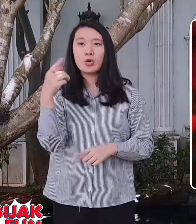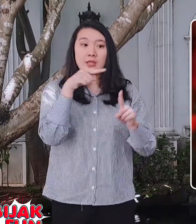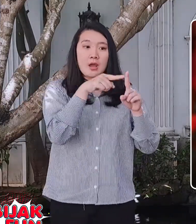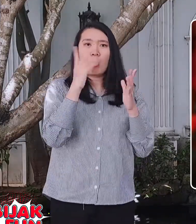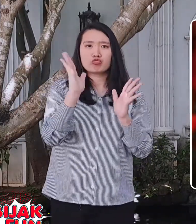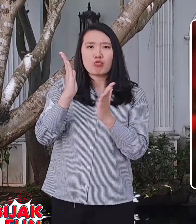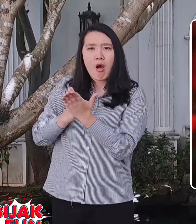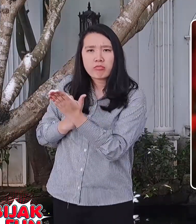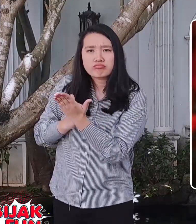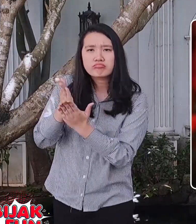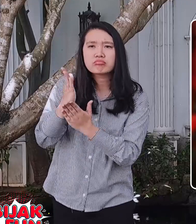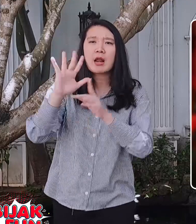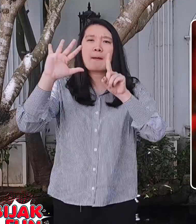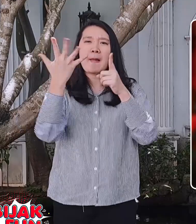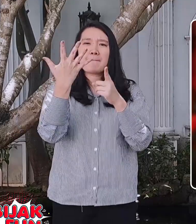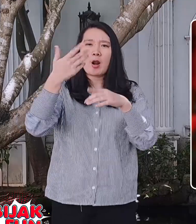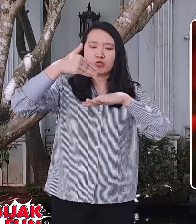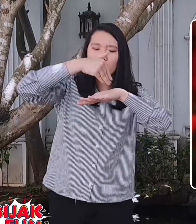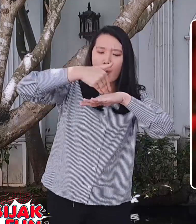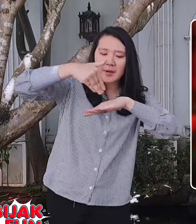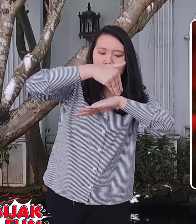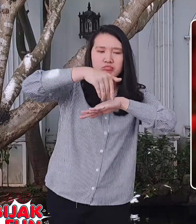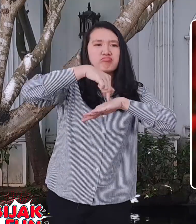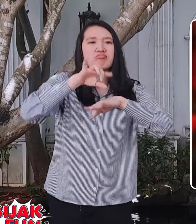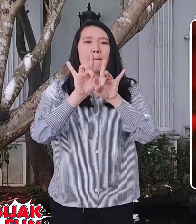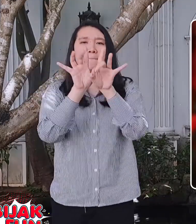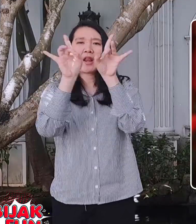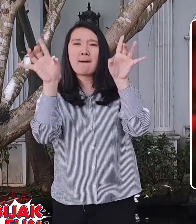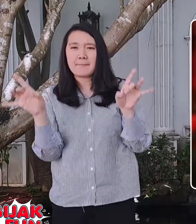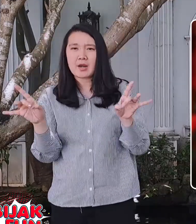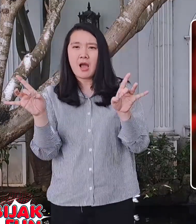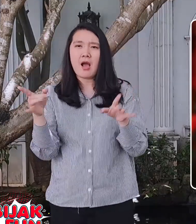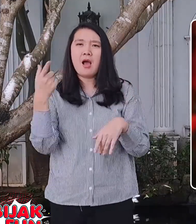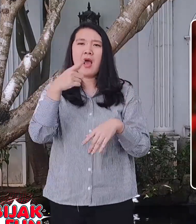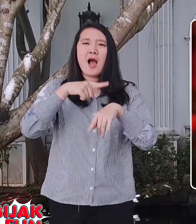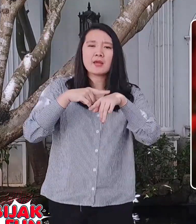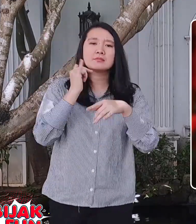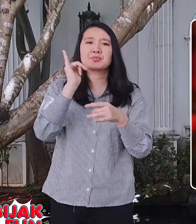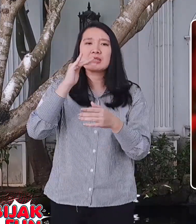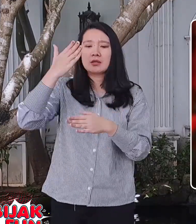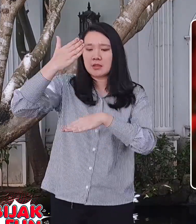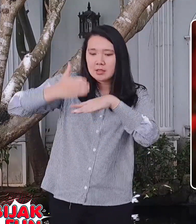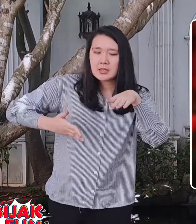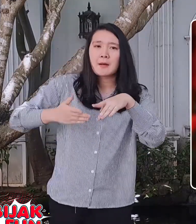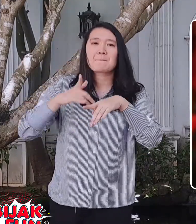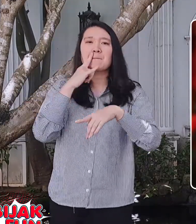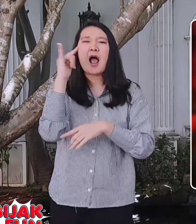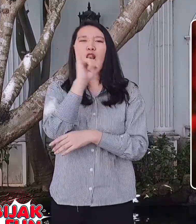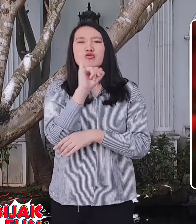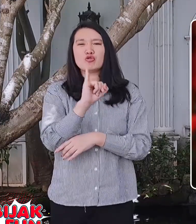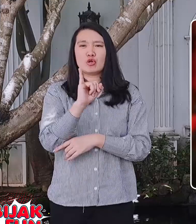dia sudah menjalani 15 operasi berbeda lalu diamputasi pakai kaki palsu,